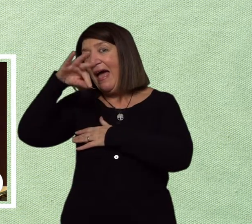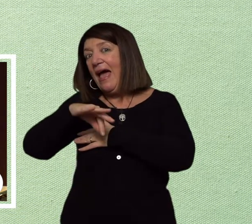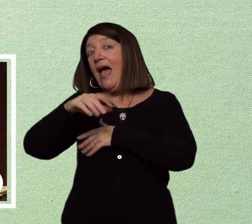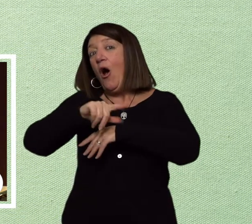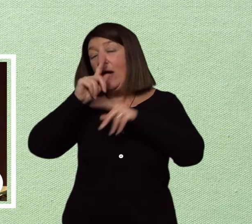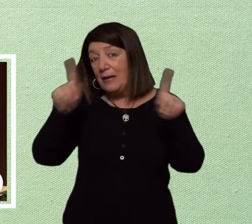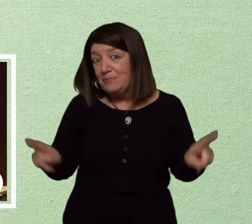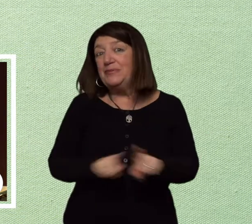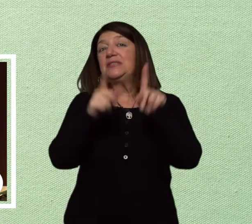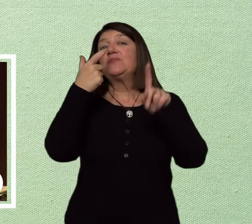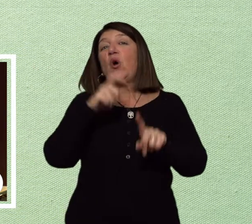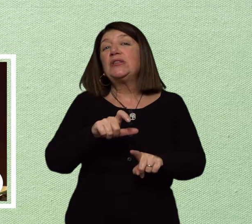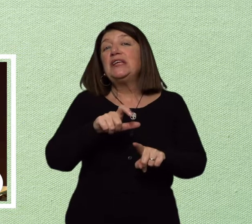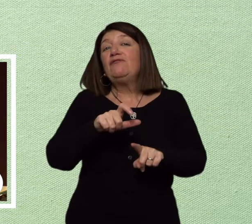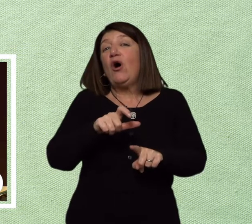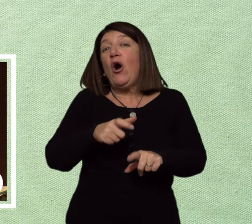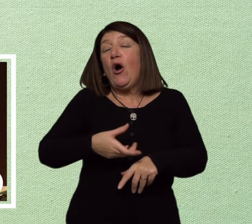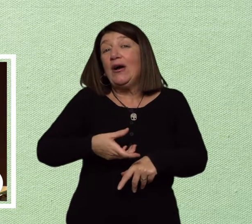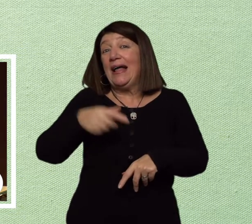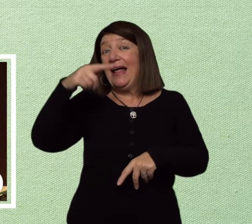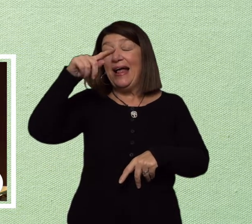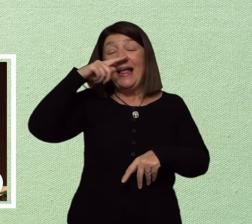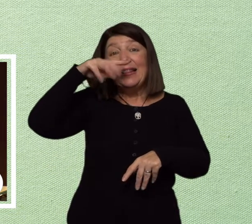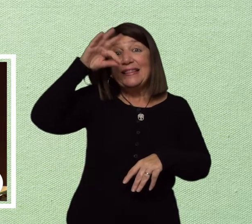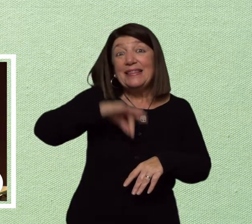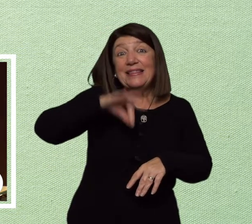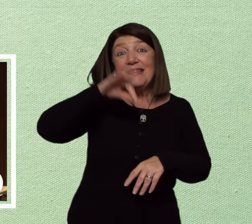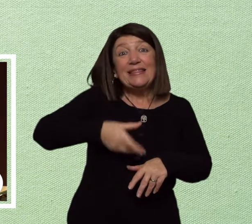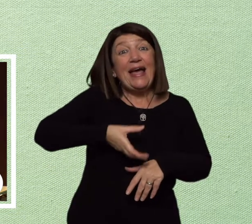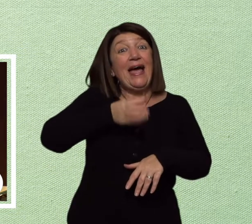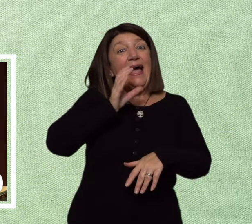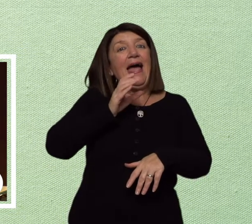tè si fanno di solito due chiacchiere questo sarà l'obiettivo di questo nostro